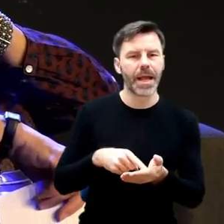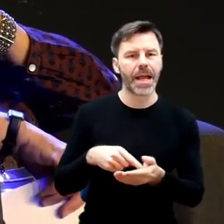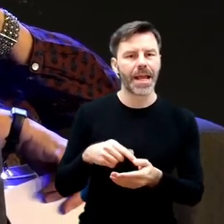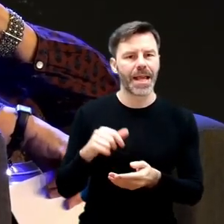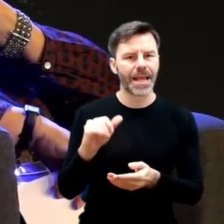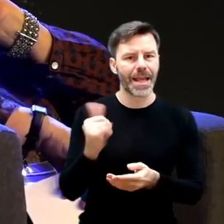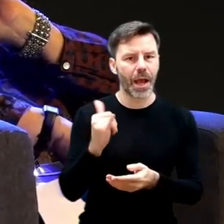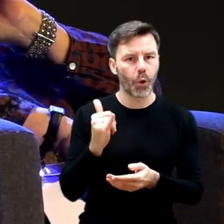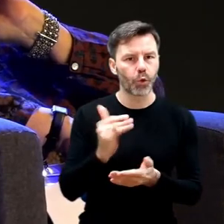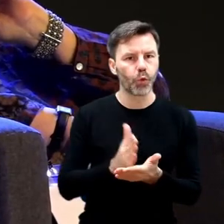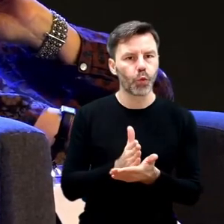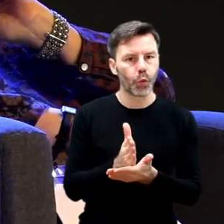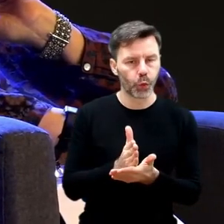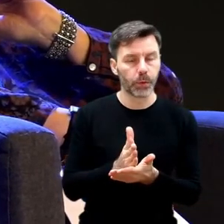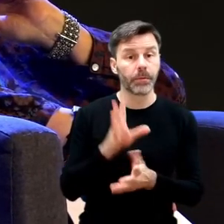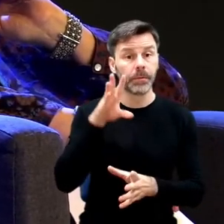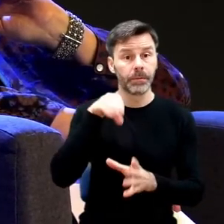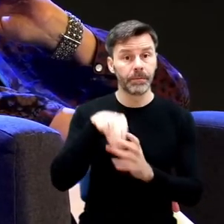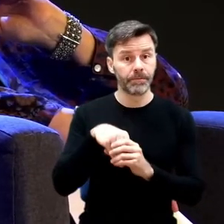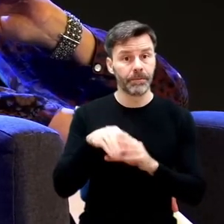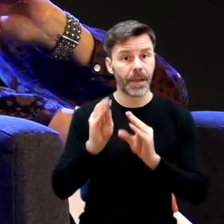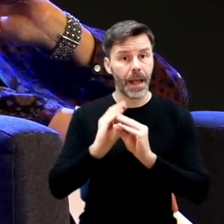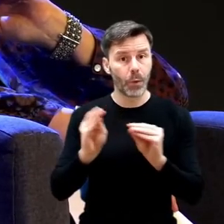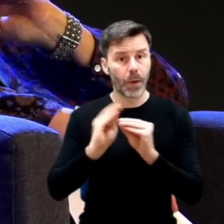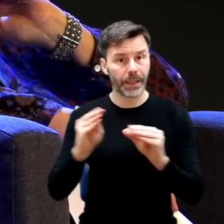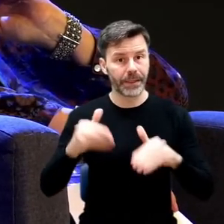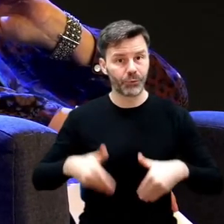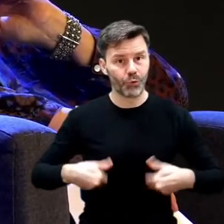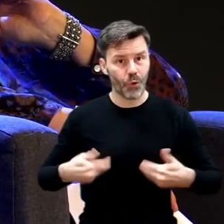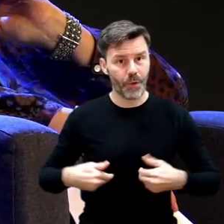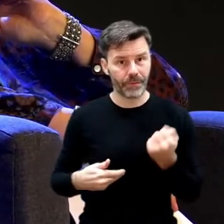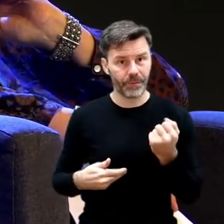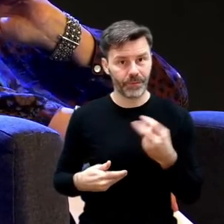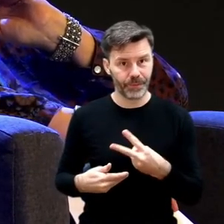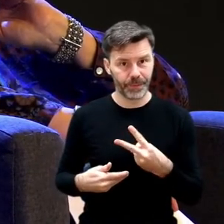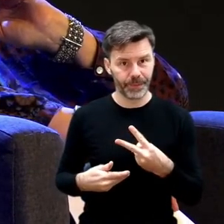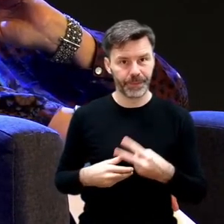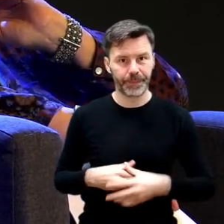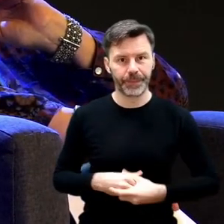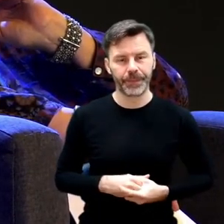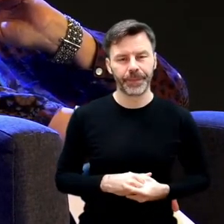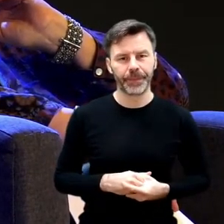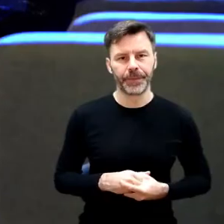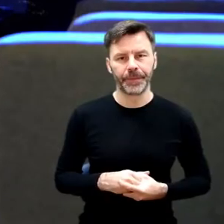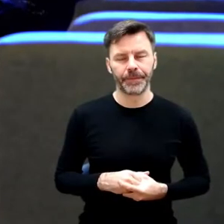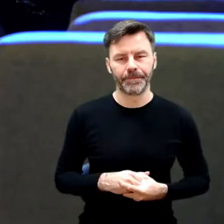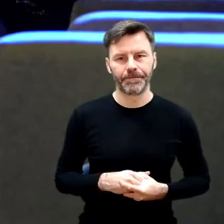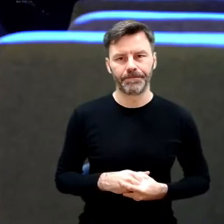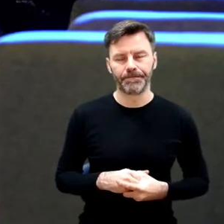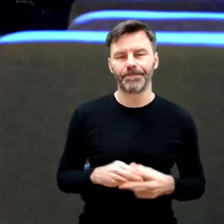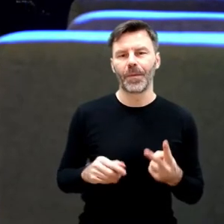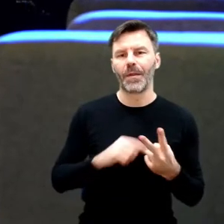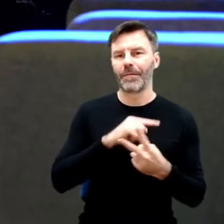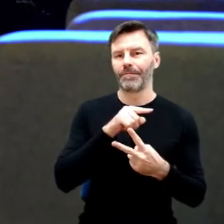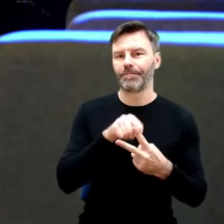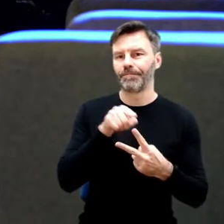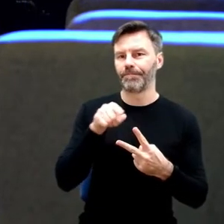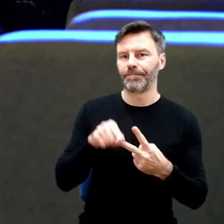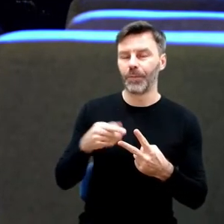Jakość usług publicznych ogólnie, która wpływa na jakość życia oczywiście też, ale właśnie edukacja i zdrowie jako te, które są takimi game changerami